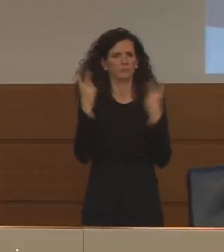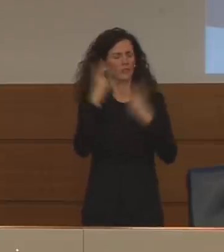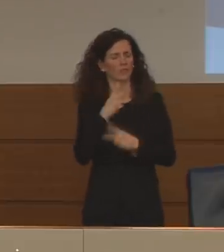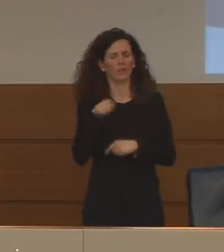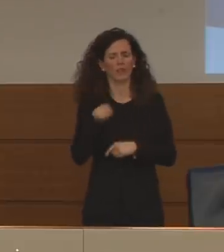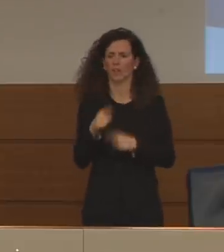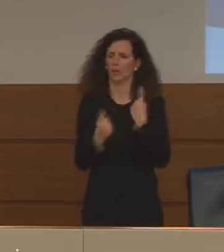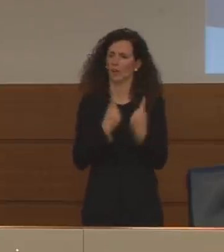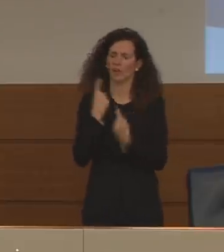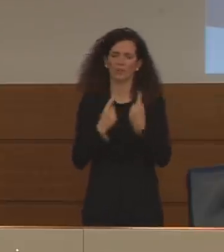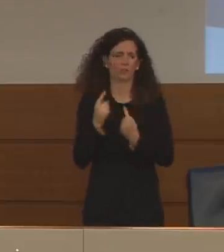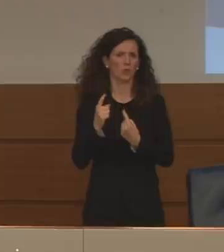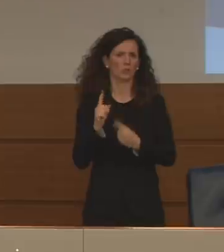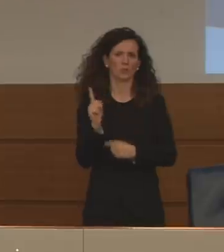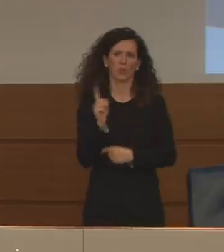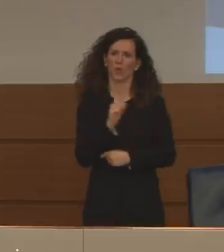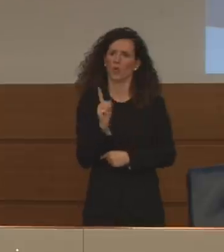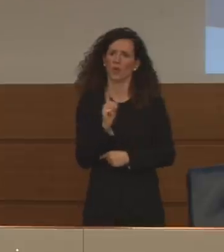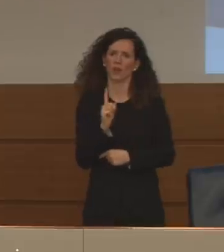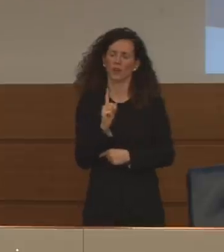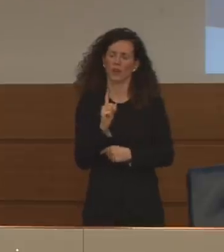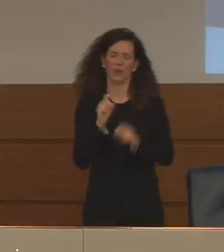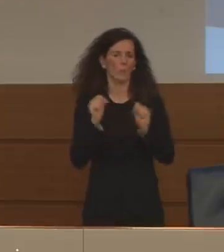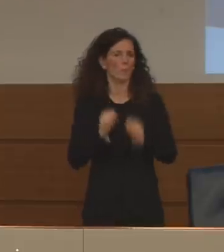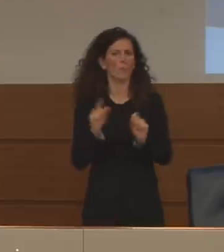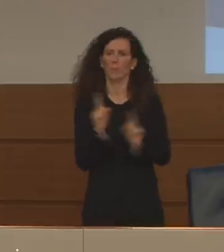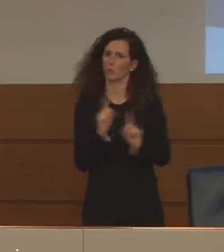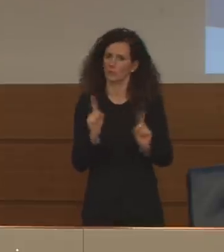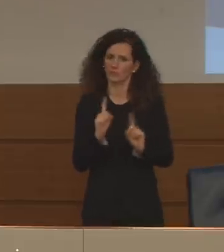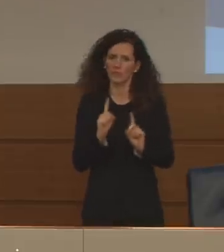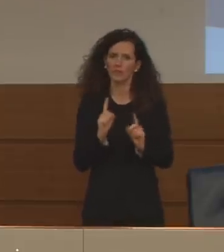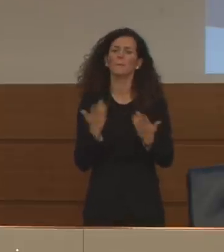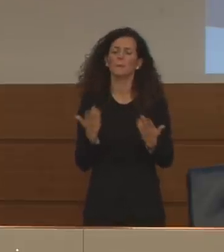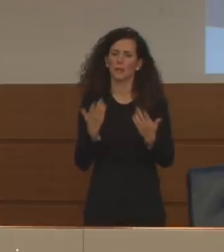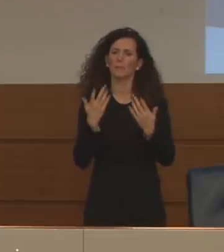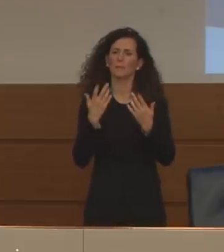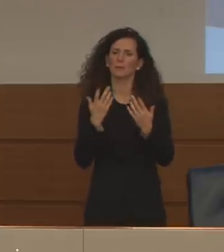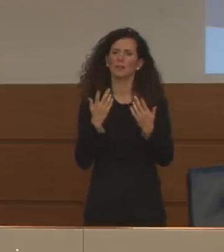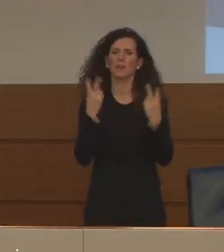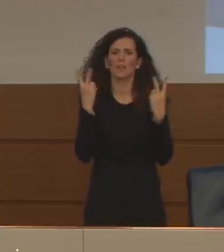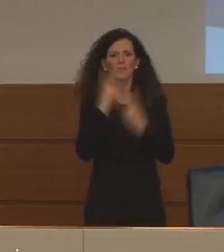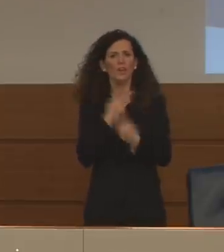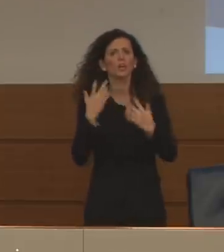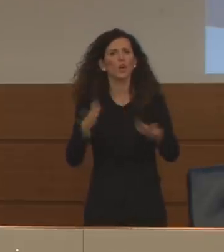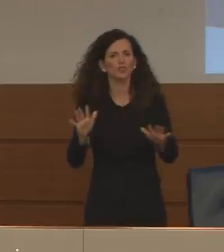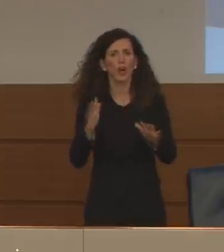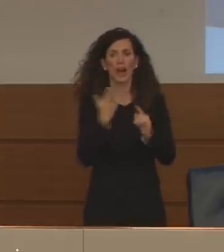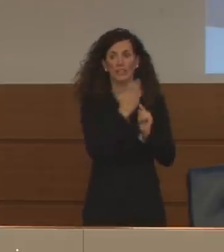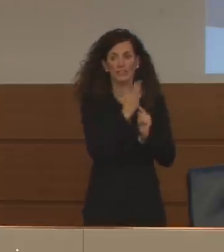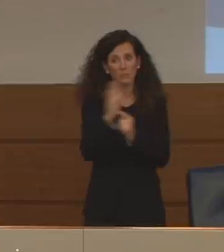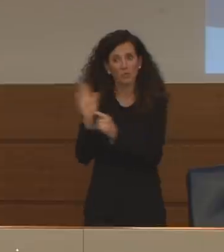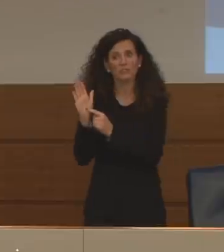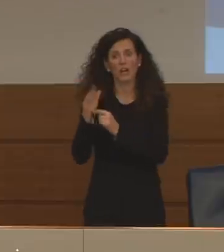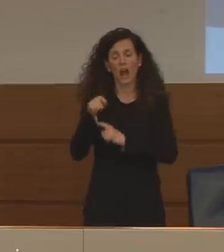nessun modo esiste ed è stato dimostrato la possibilità di diffusione del